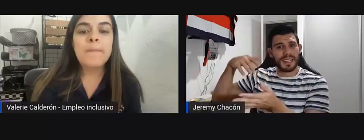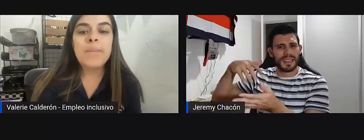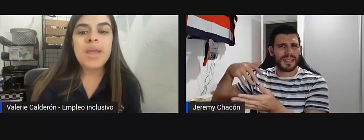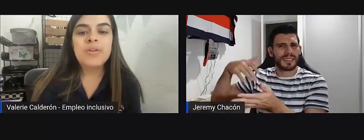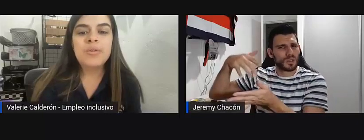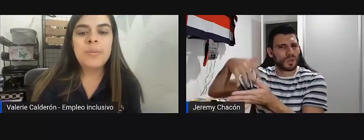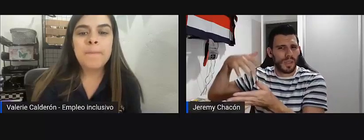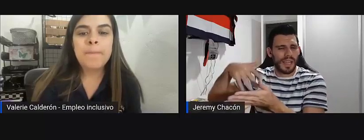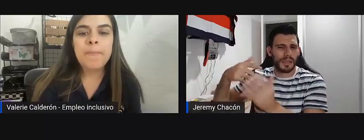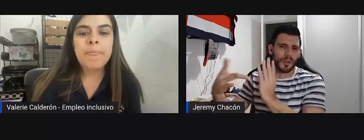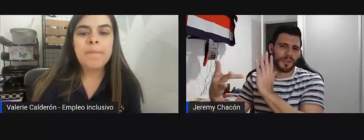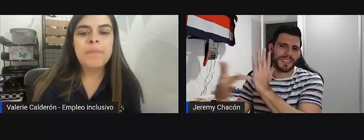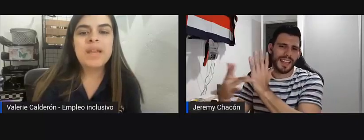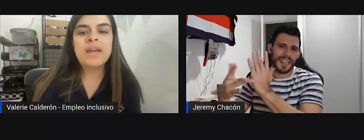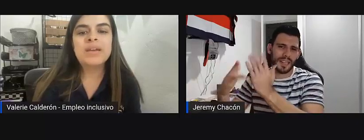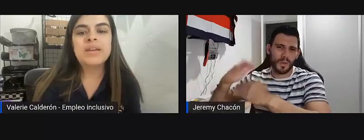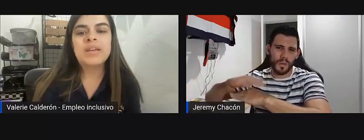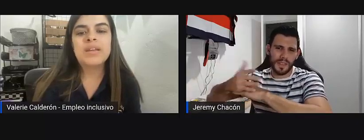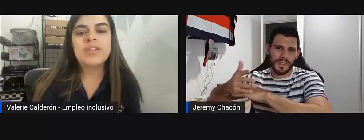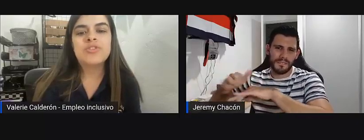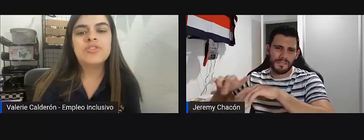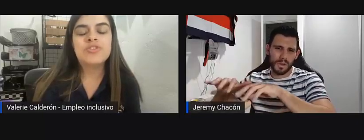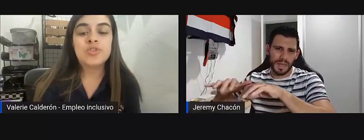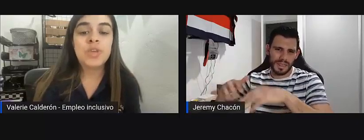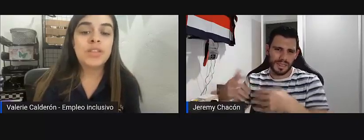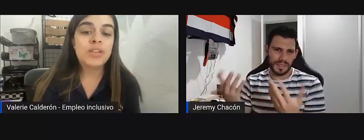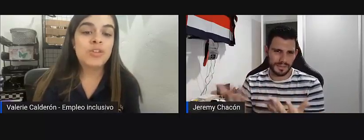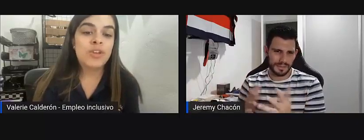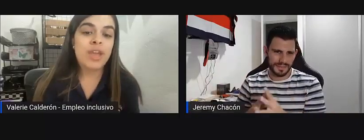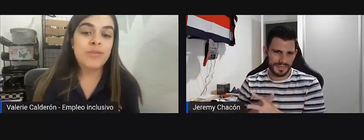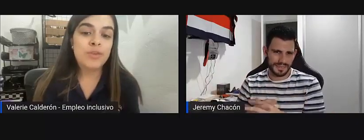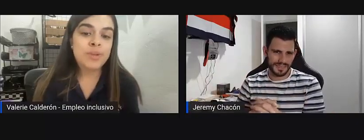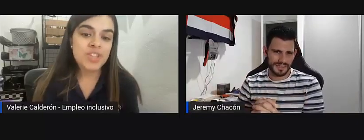pero verdad yo Yo estudié tecnología en información